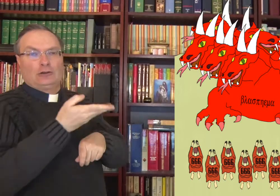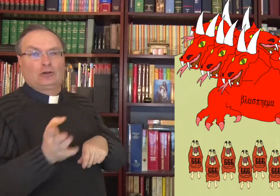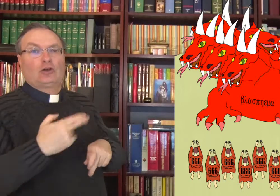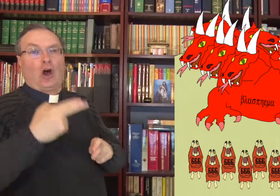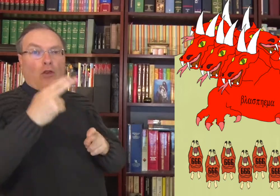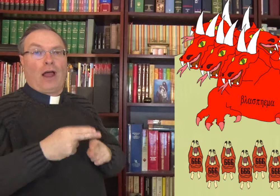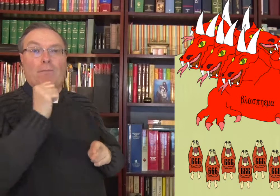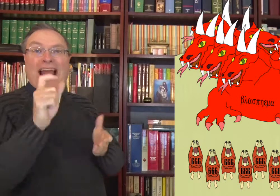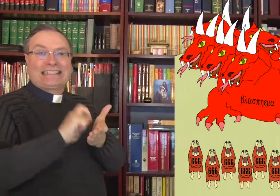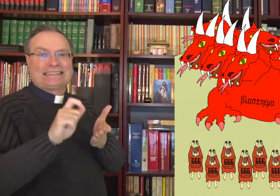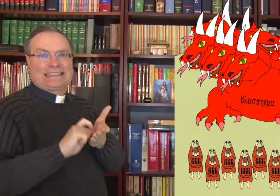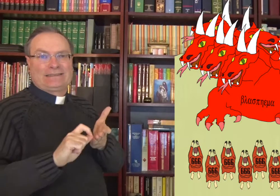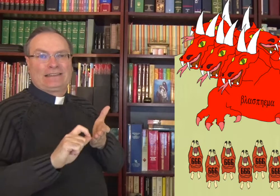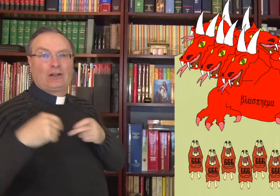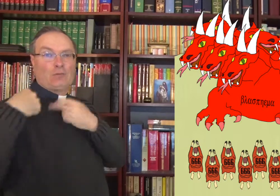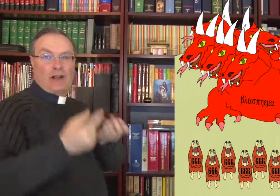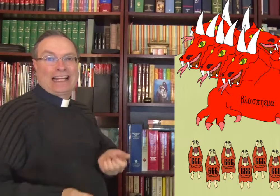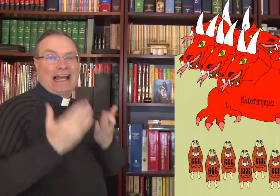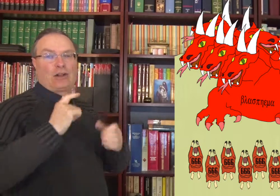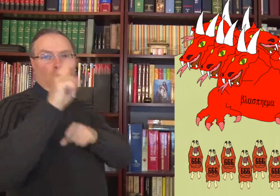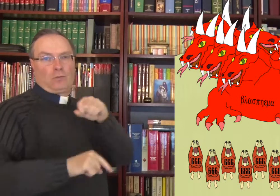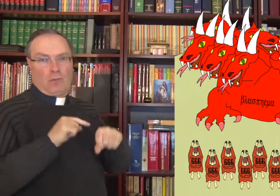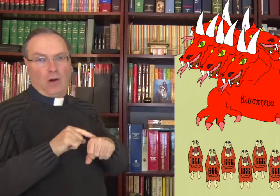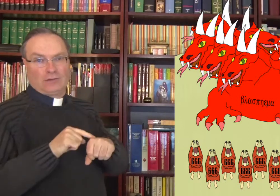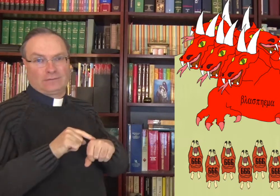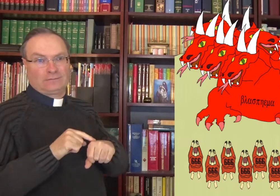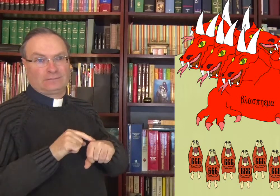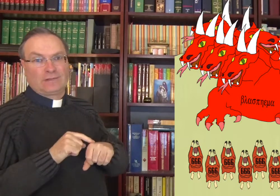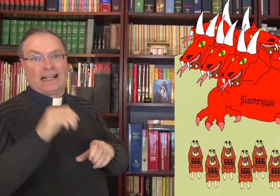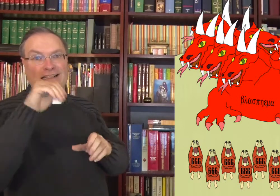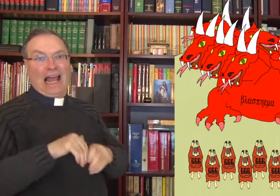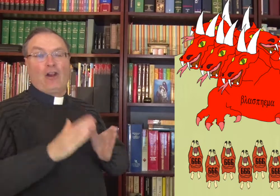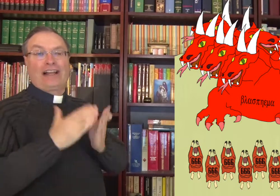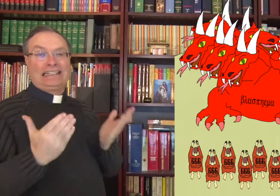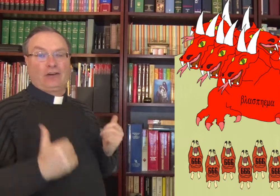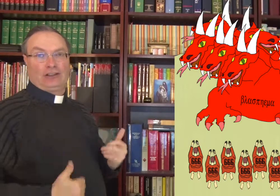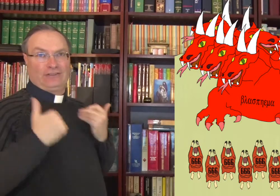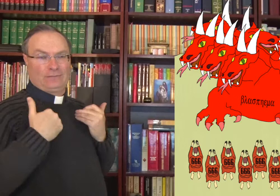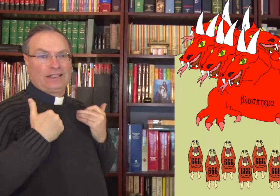ceux dont le nom n'a pas été inscrit dès la création du monde dans le livre de vie,